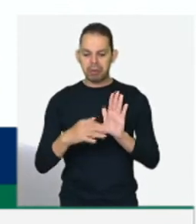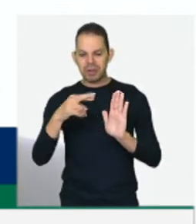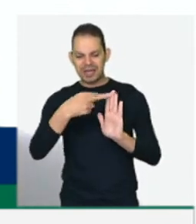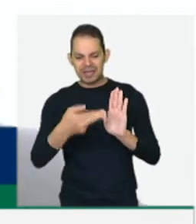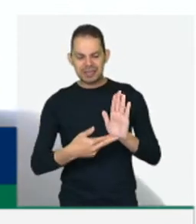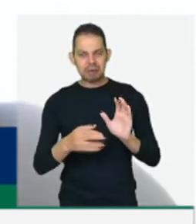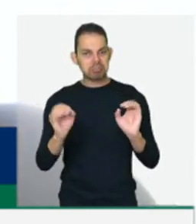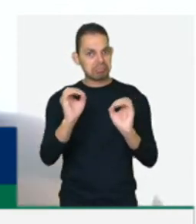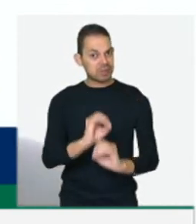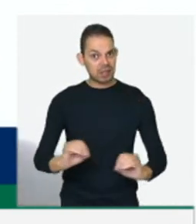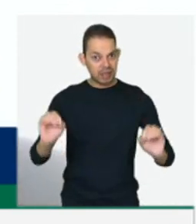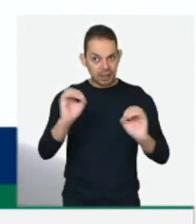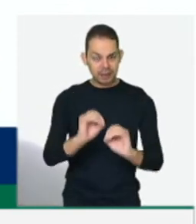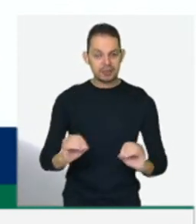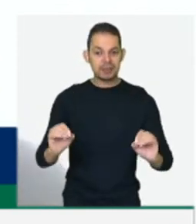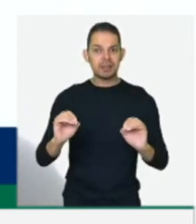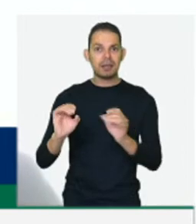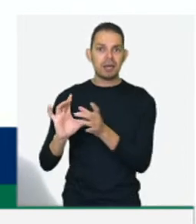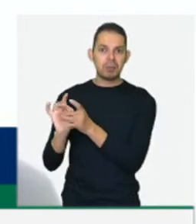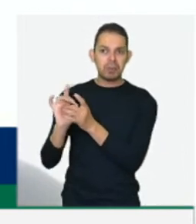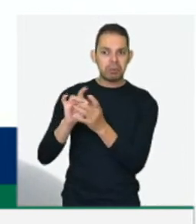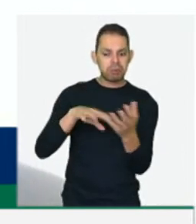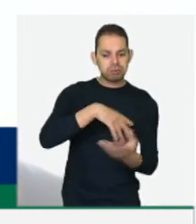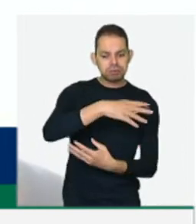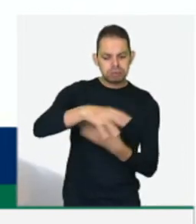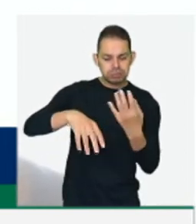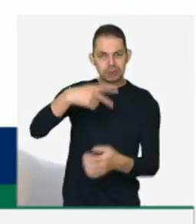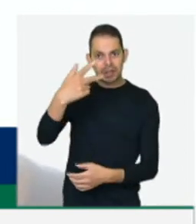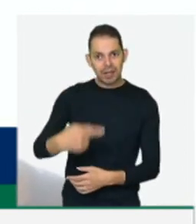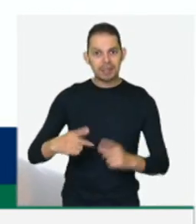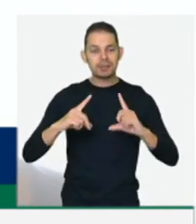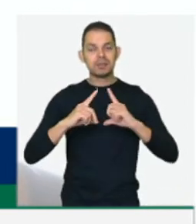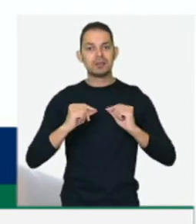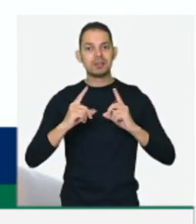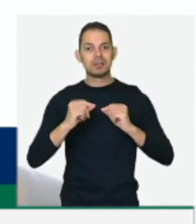GENTE SEM CRITÉRIOS EPIDEMIOLÓGICOS, E NO MEIO DISSO TUDO O DISTRITO FEDERAL NO CENTRO DA POLÍTICA